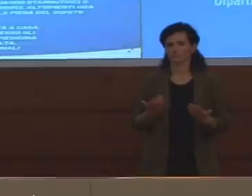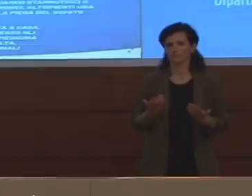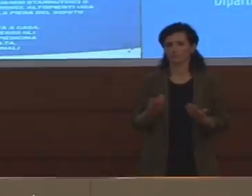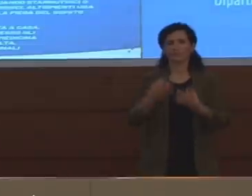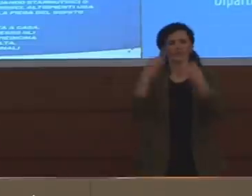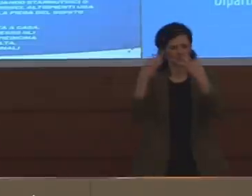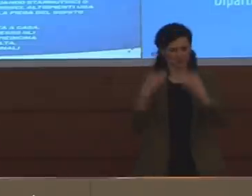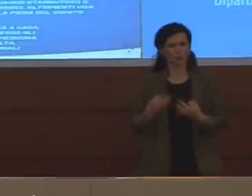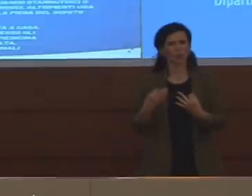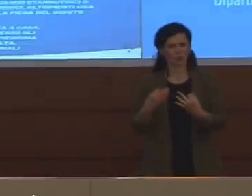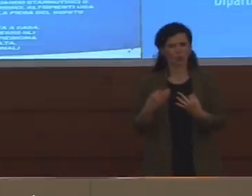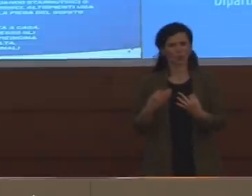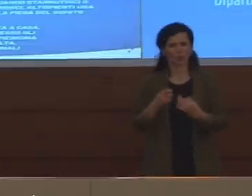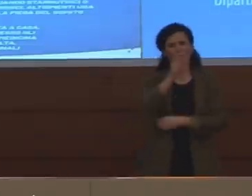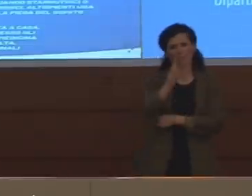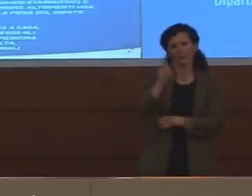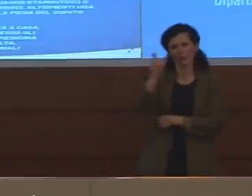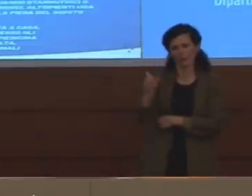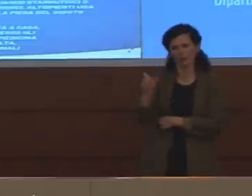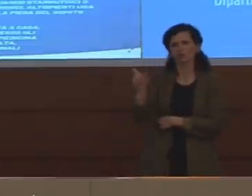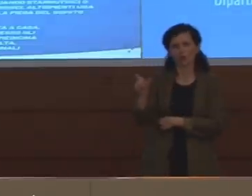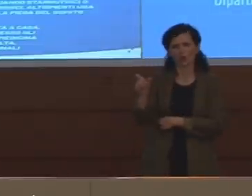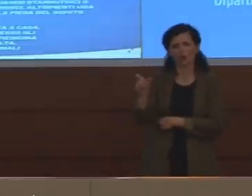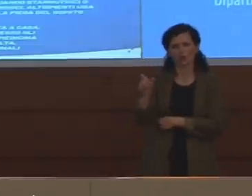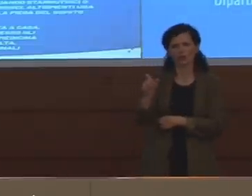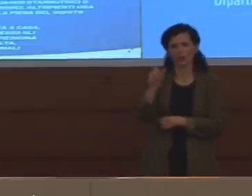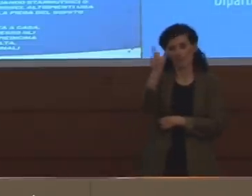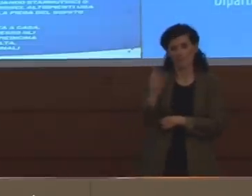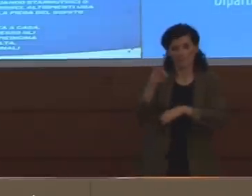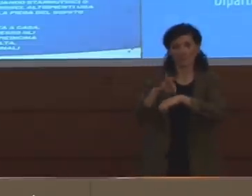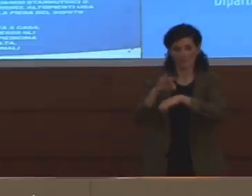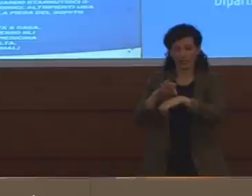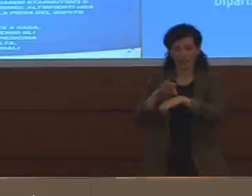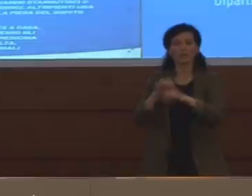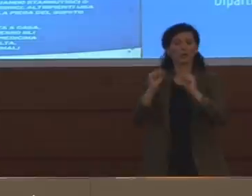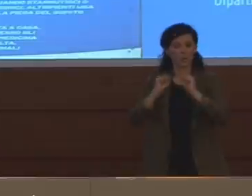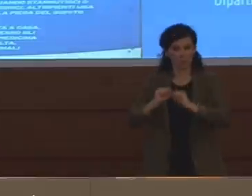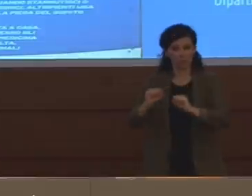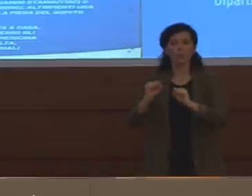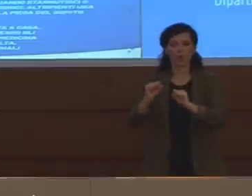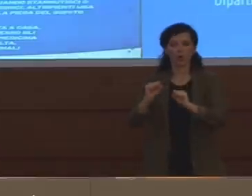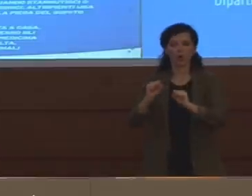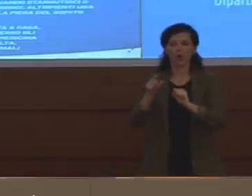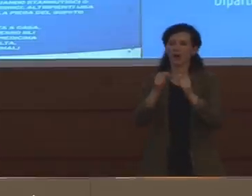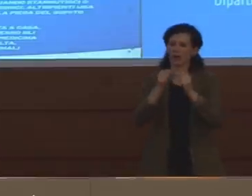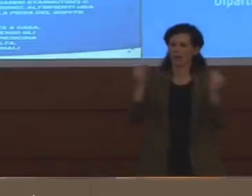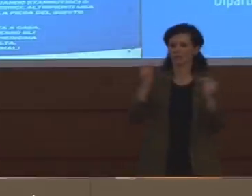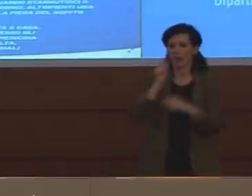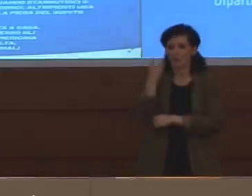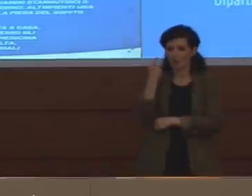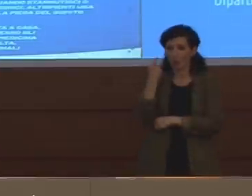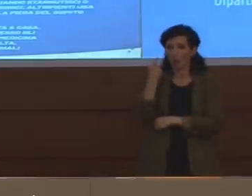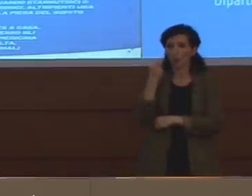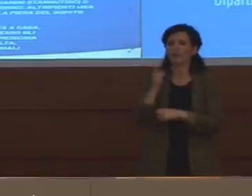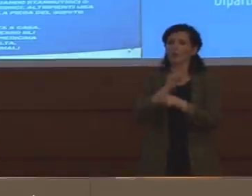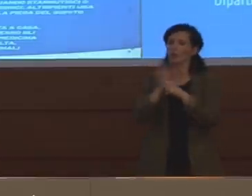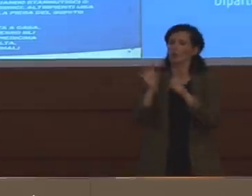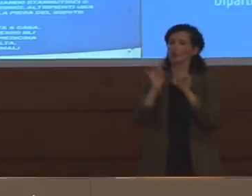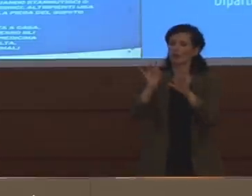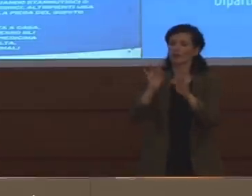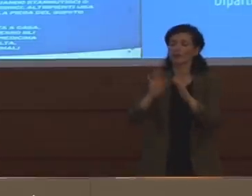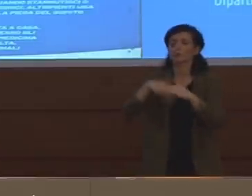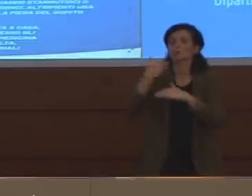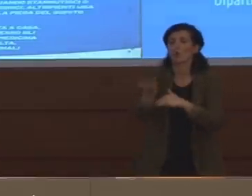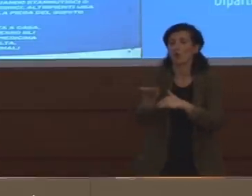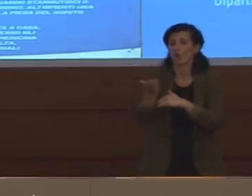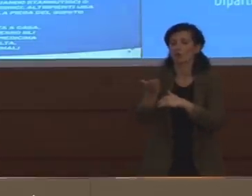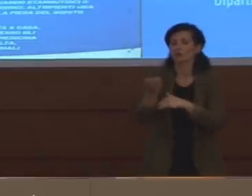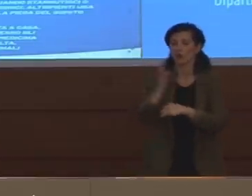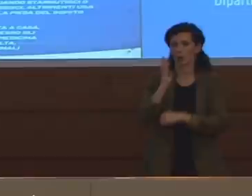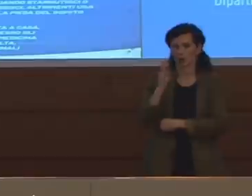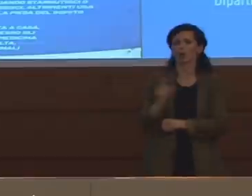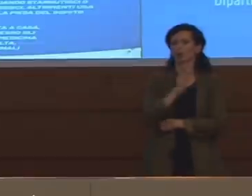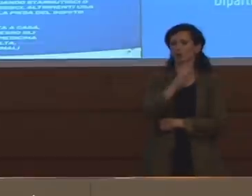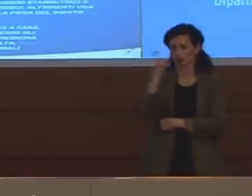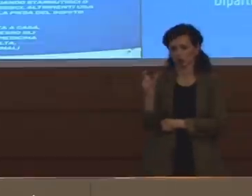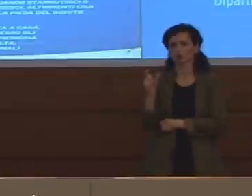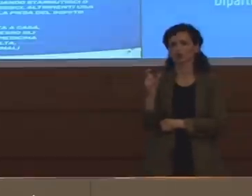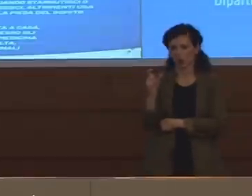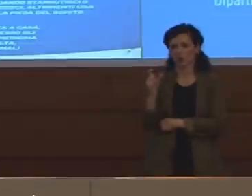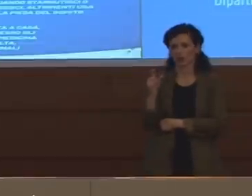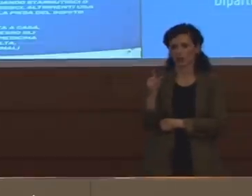persistenza di tamponi ben oltre i 14 giorni. Ma di fatto è evidentemente una